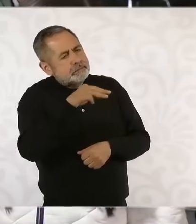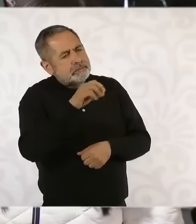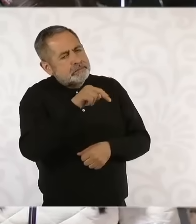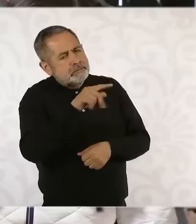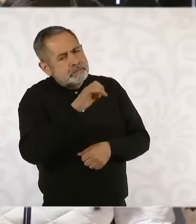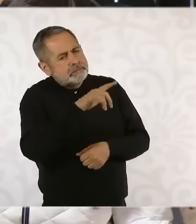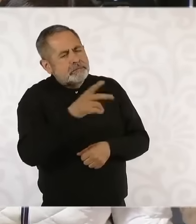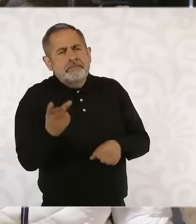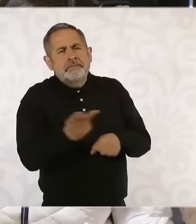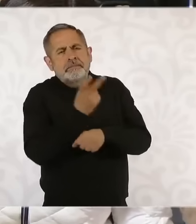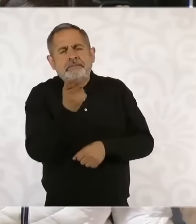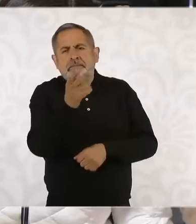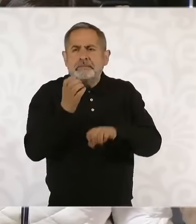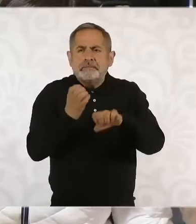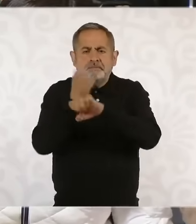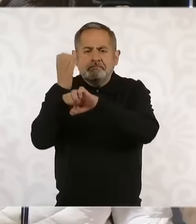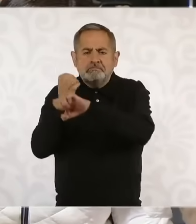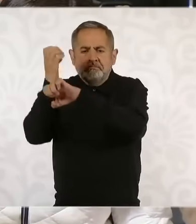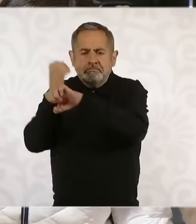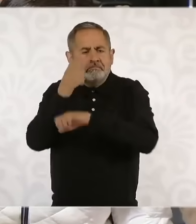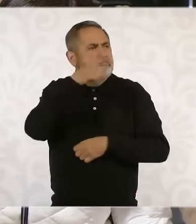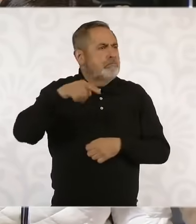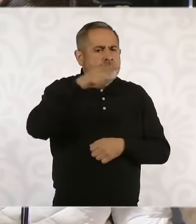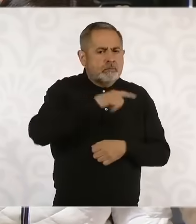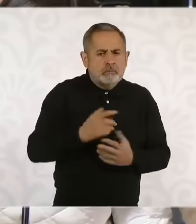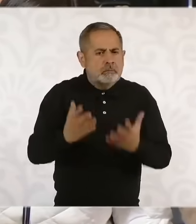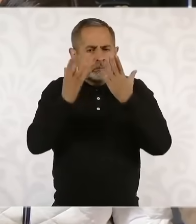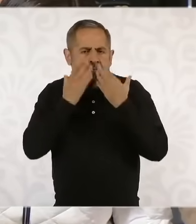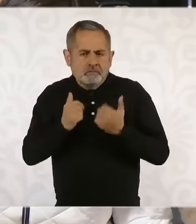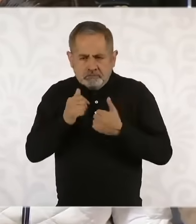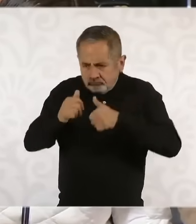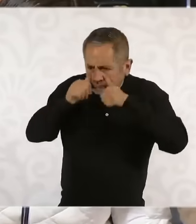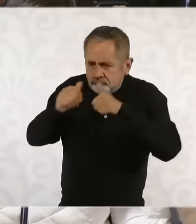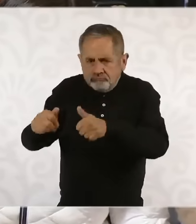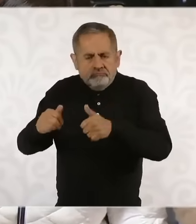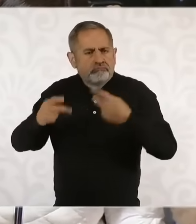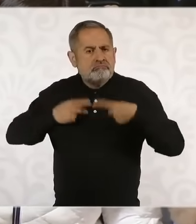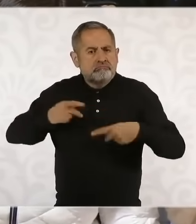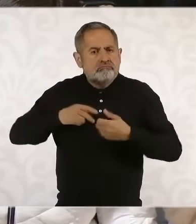los estados donde no está el programa universal para personas con discapacidad y si siguen las